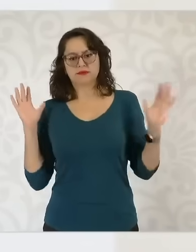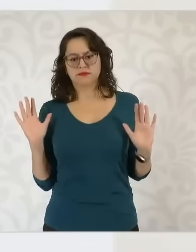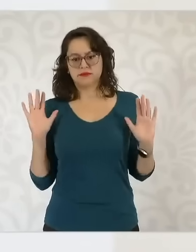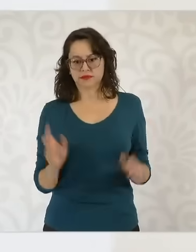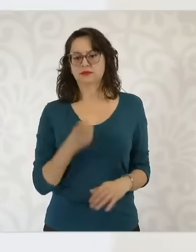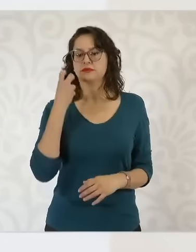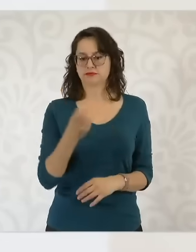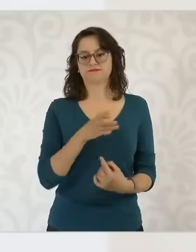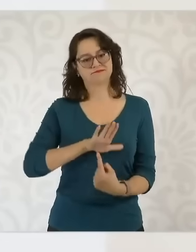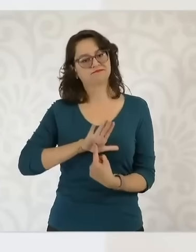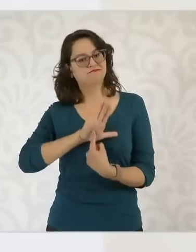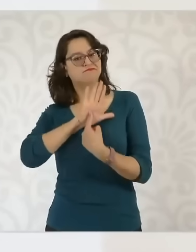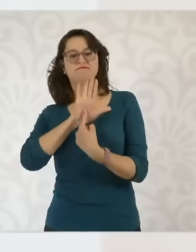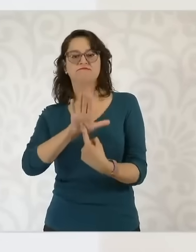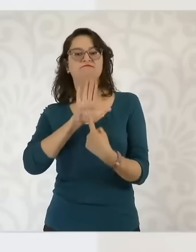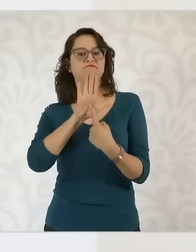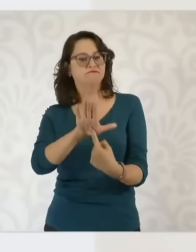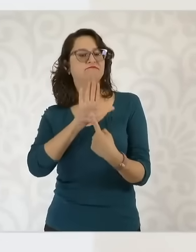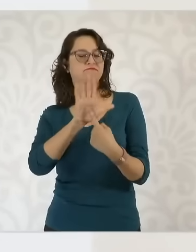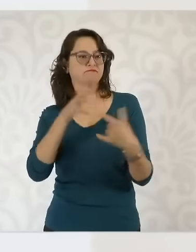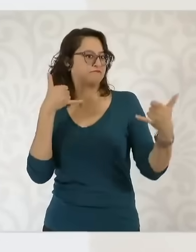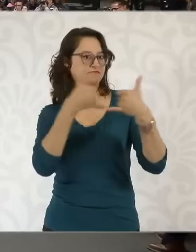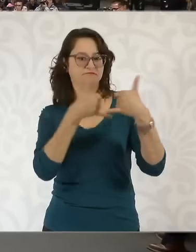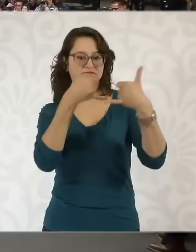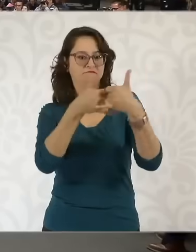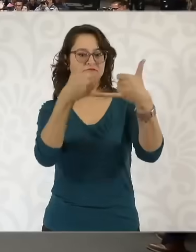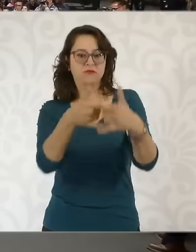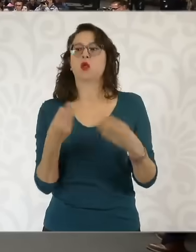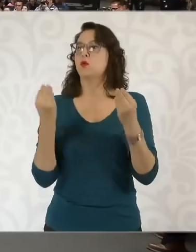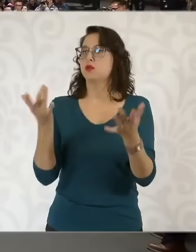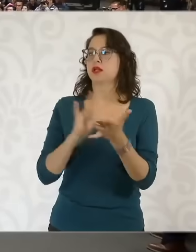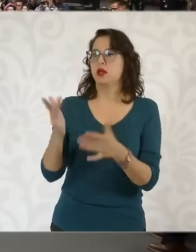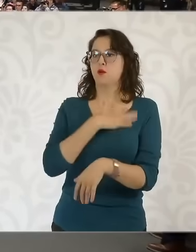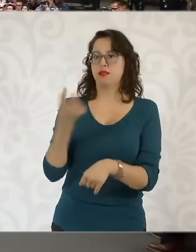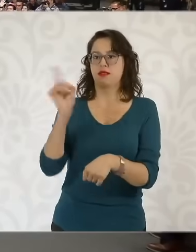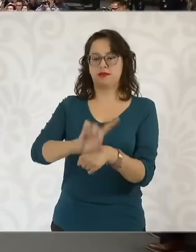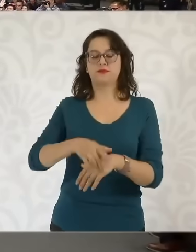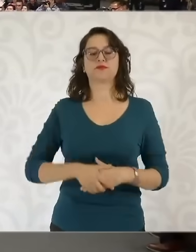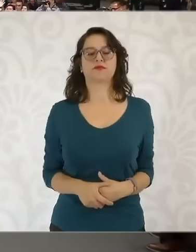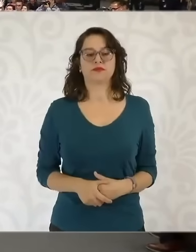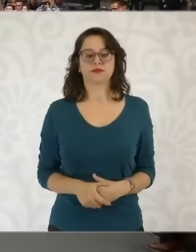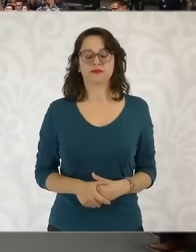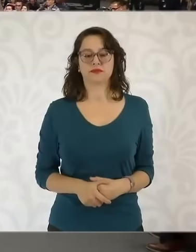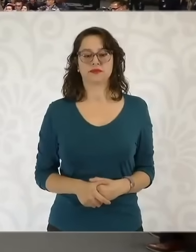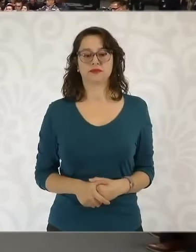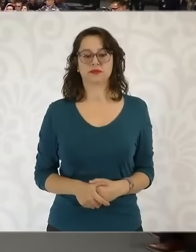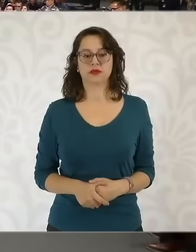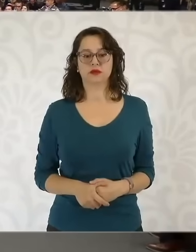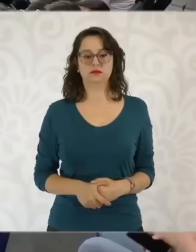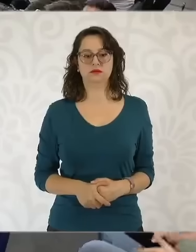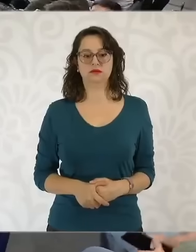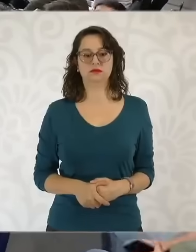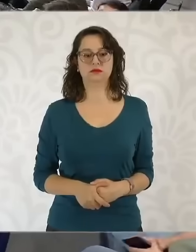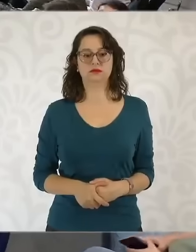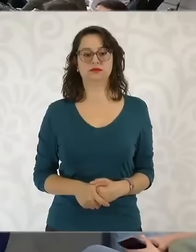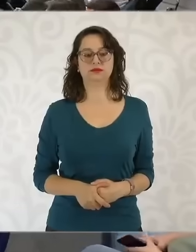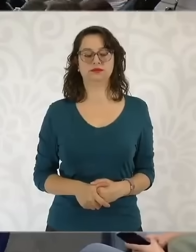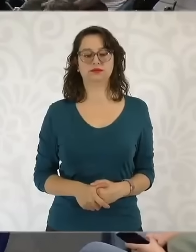se manifiesta en las llamadas. Muchas gracias. Buen día a todas y todos. Sí. A ver, aquí.